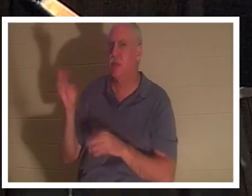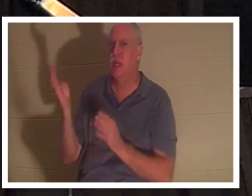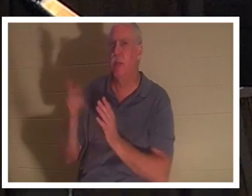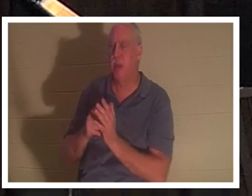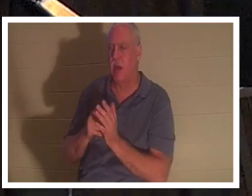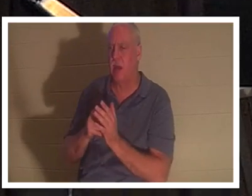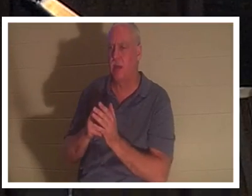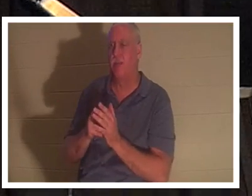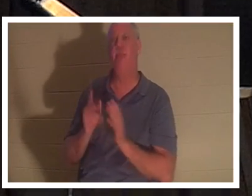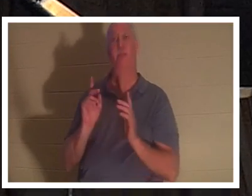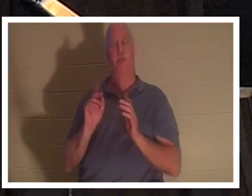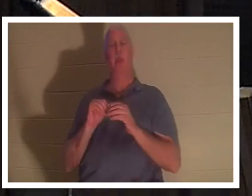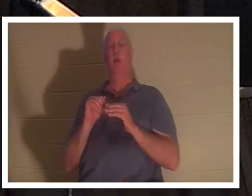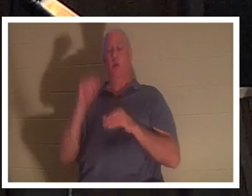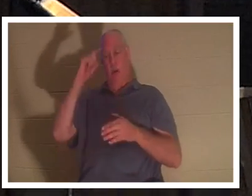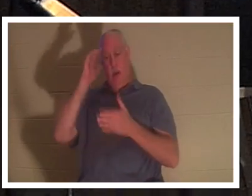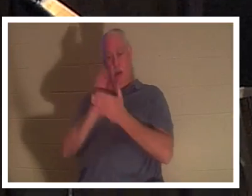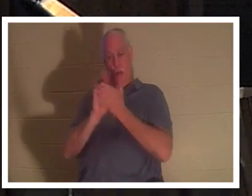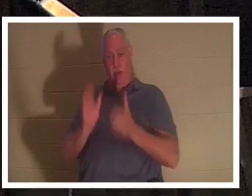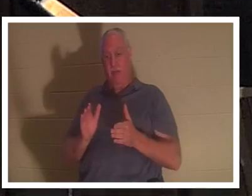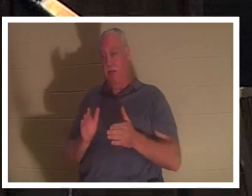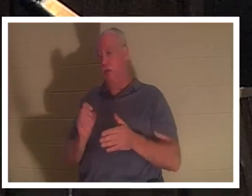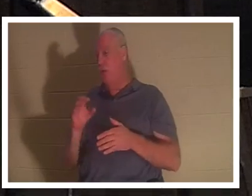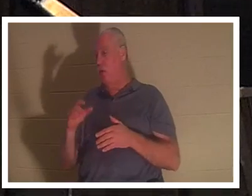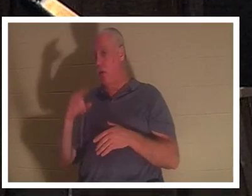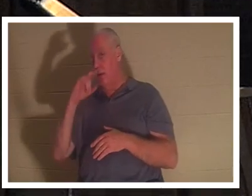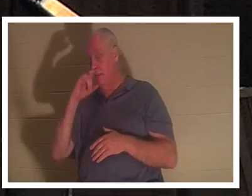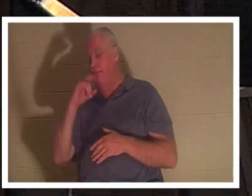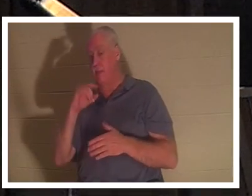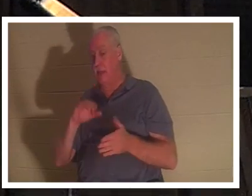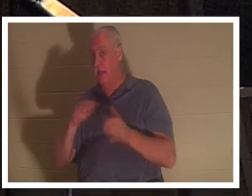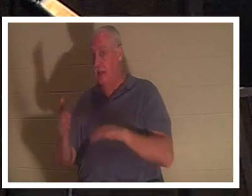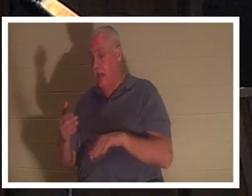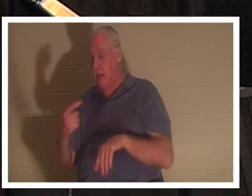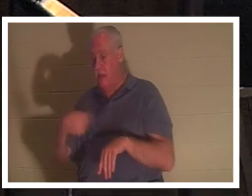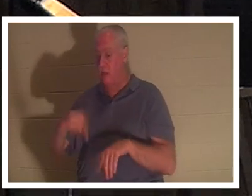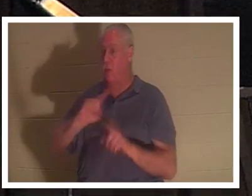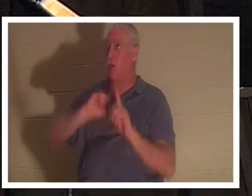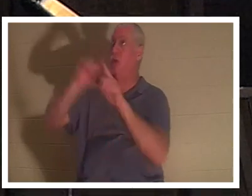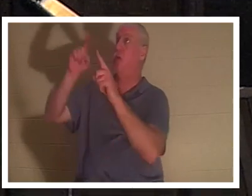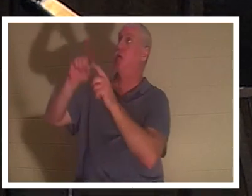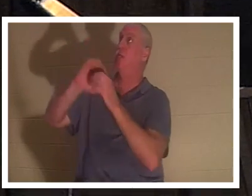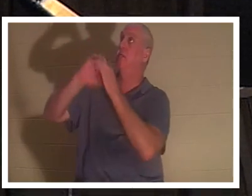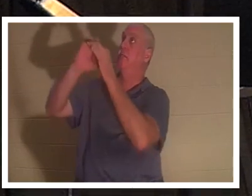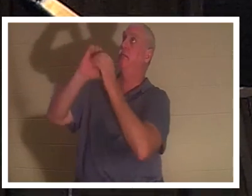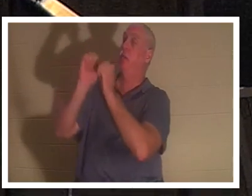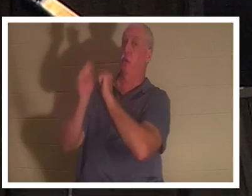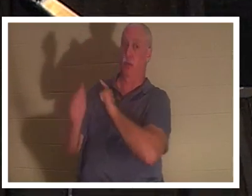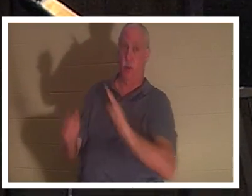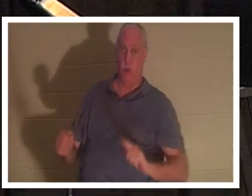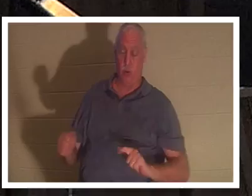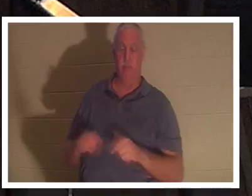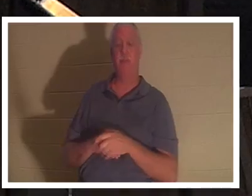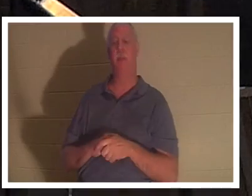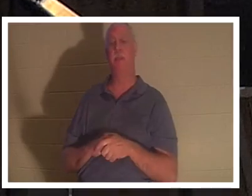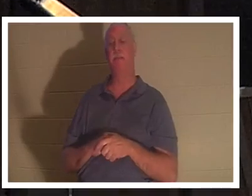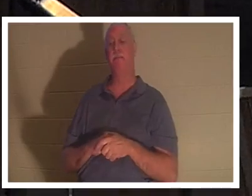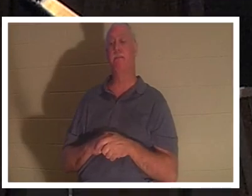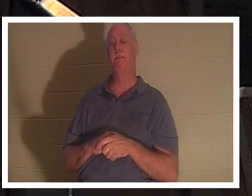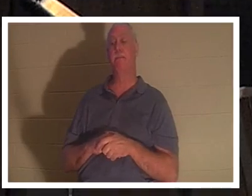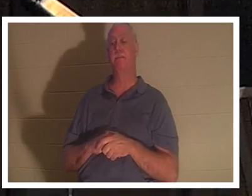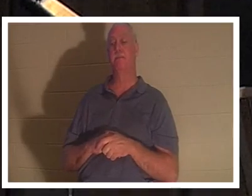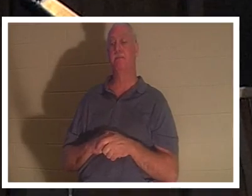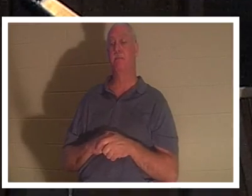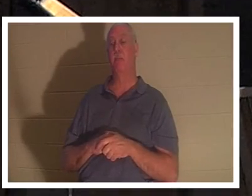や子供が亡くなったとき、私たちは主のもとに行きます。主イエスによれば、人が死んでいるのは、